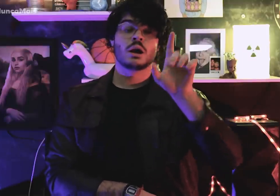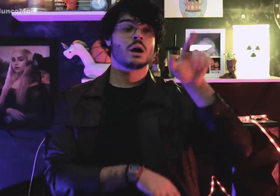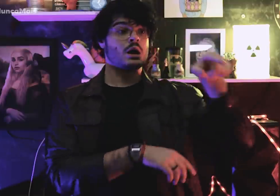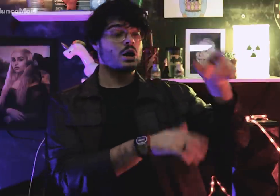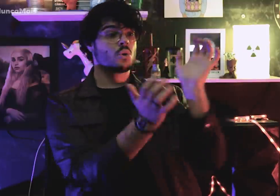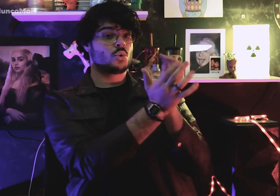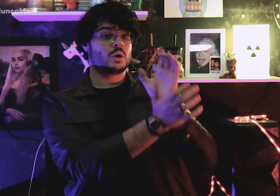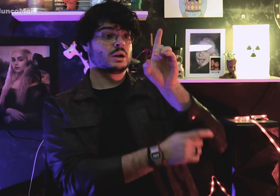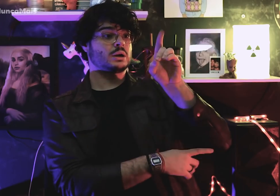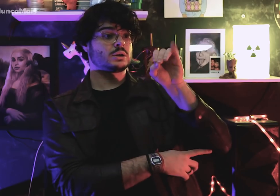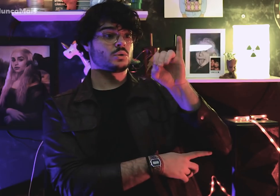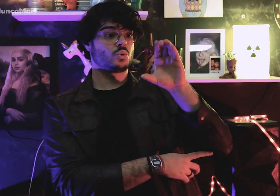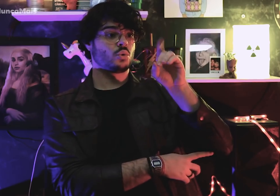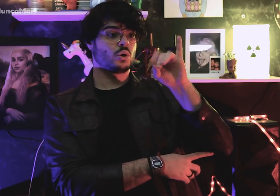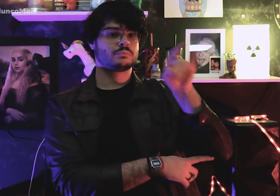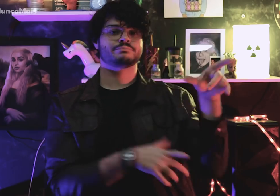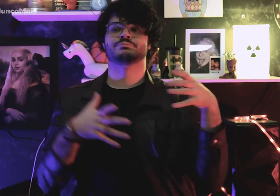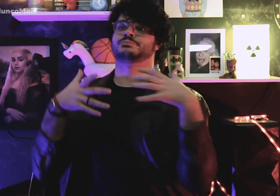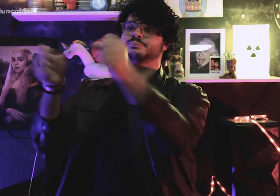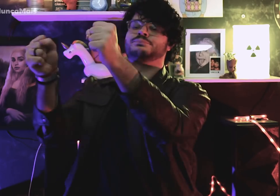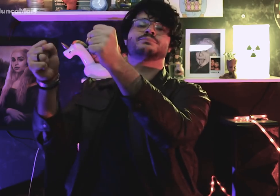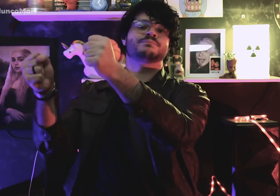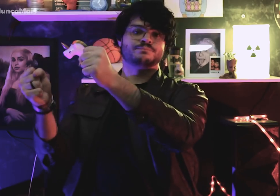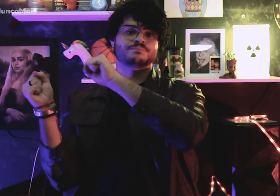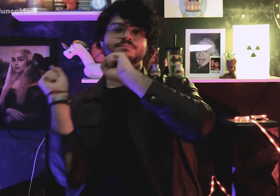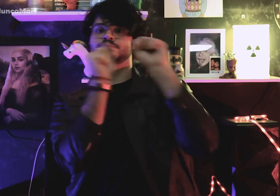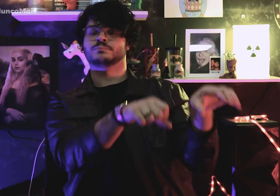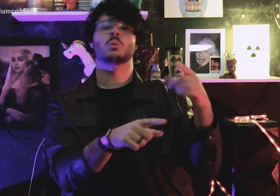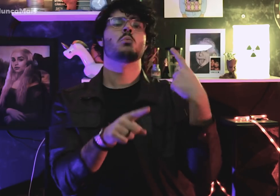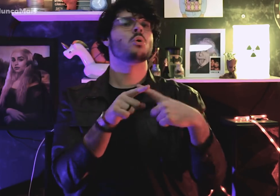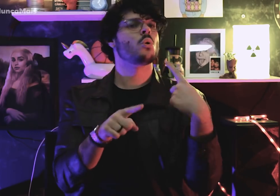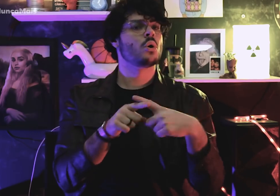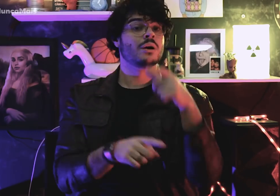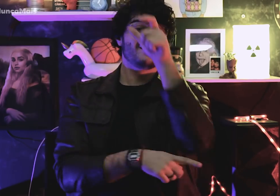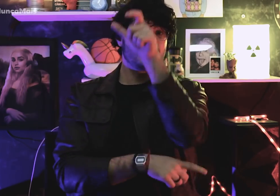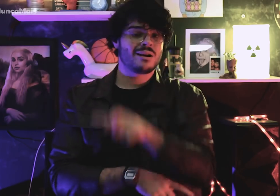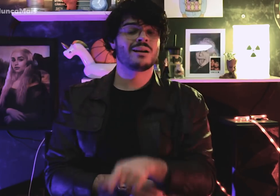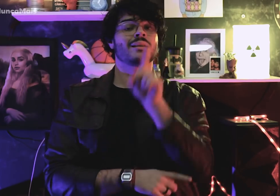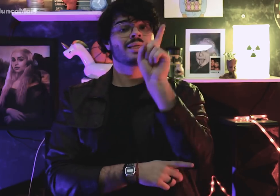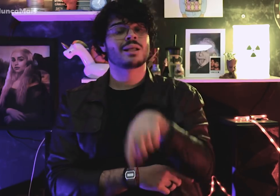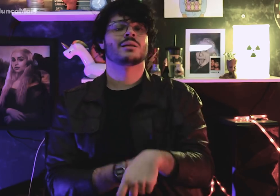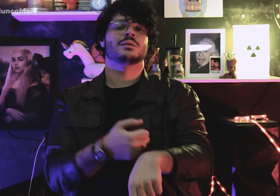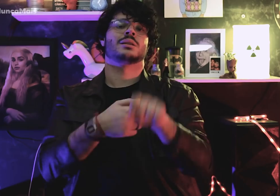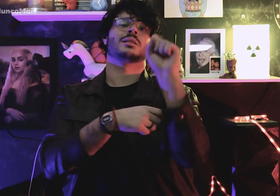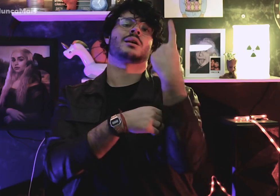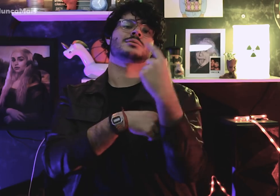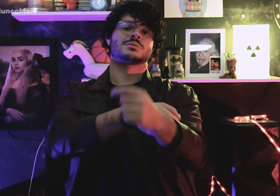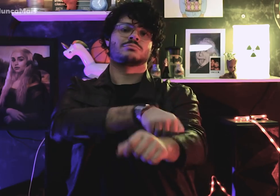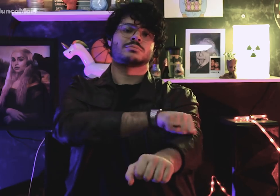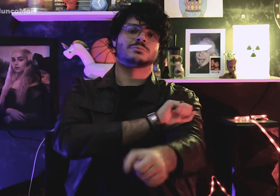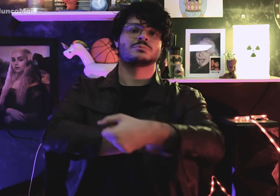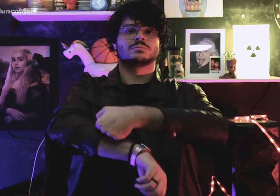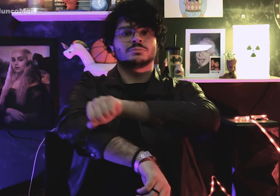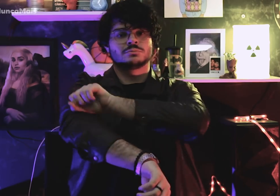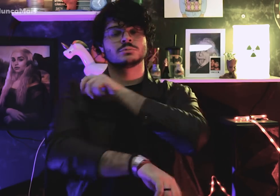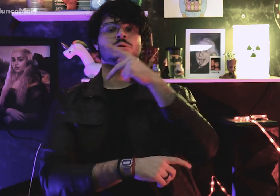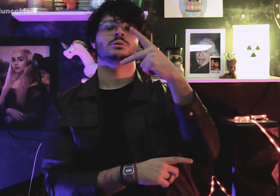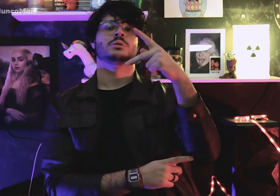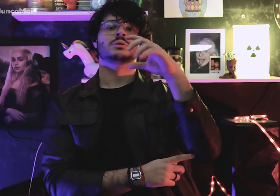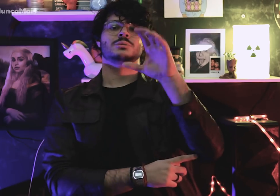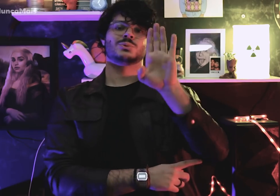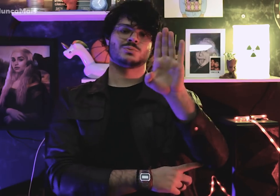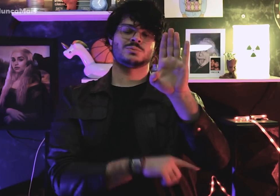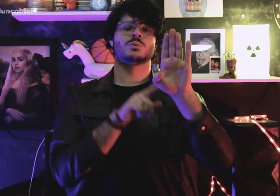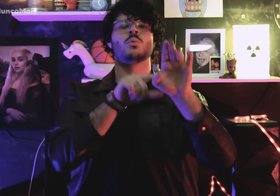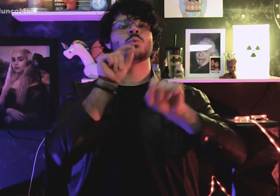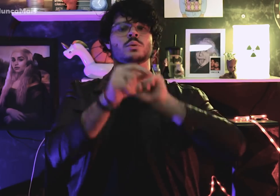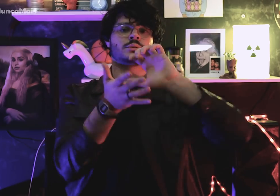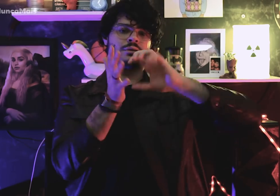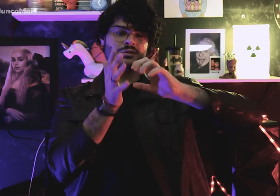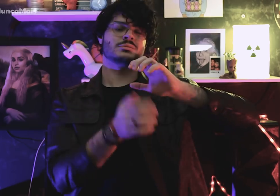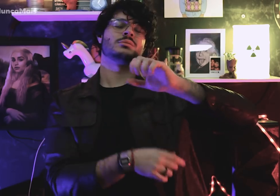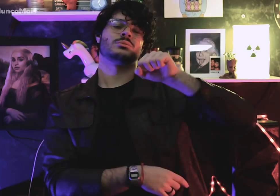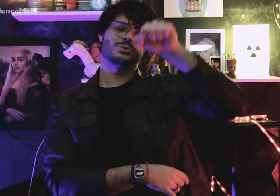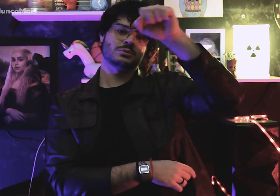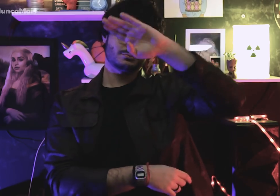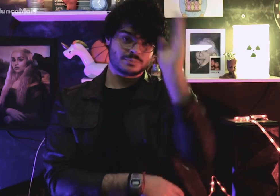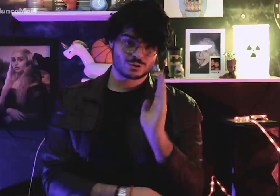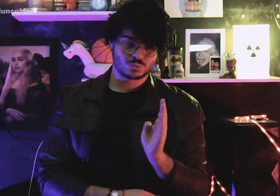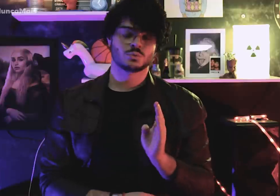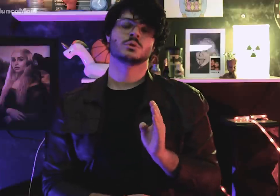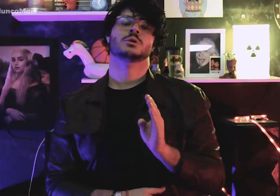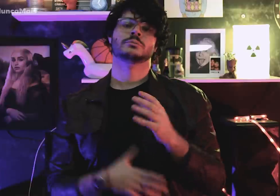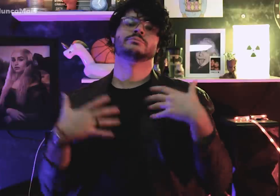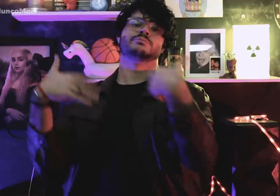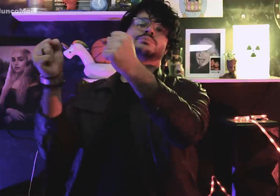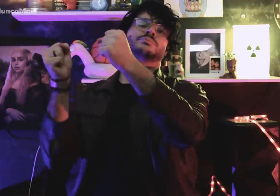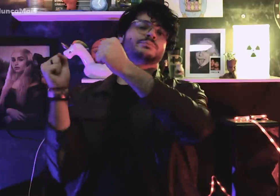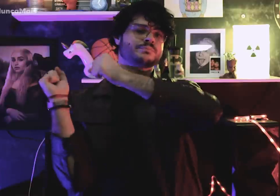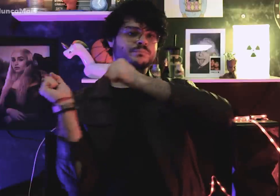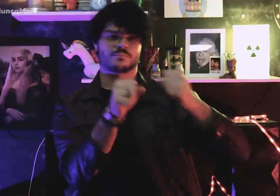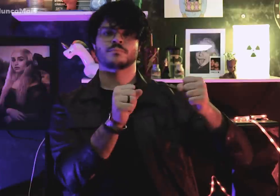foi capturado pelo DOI-CODI, por ser ex-militante do Partido Comunista Brasileiro (PCB)